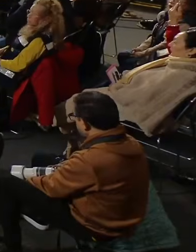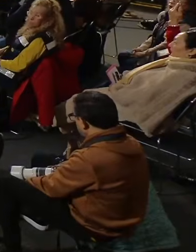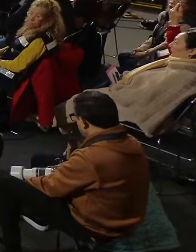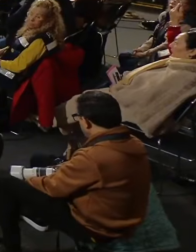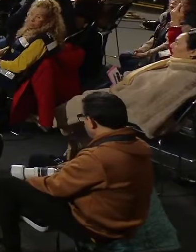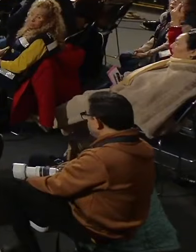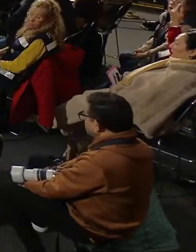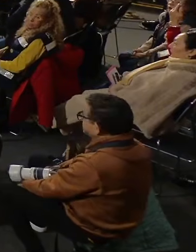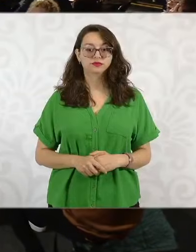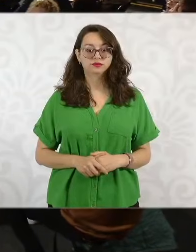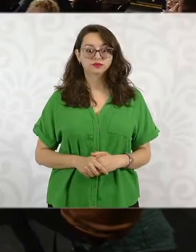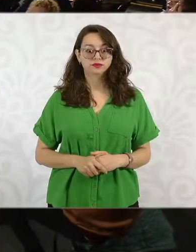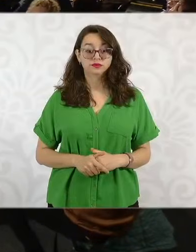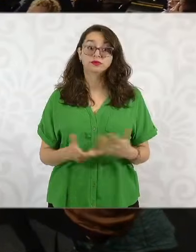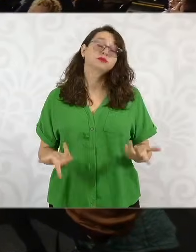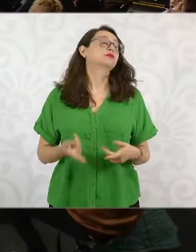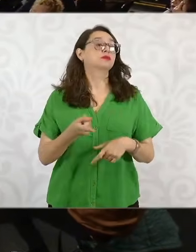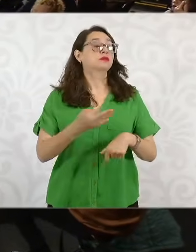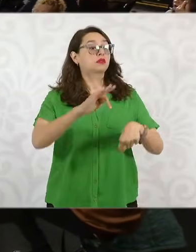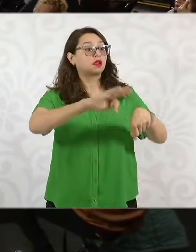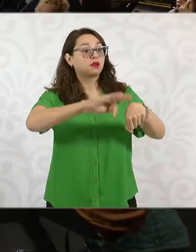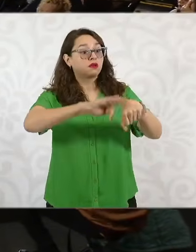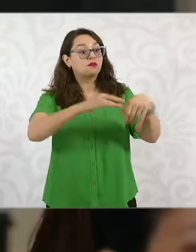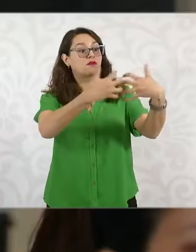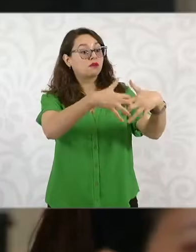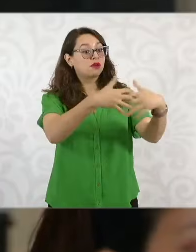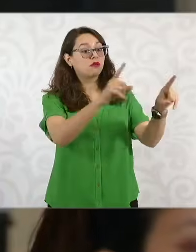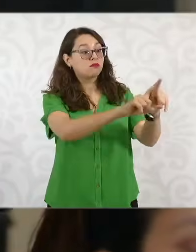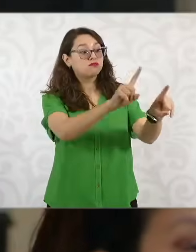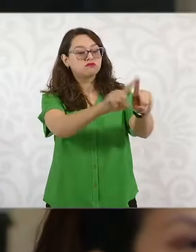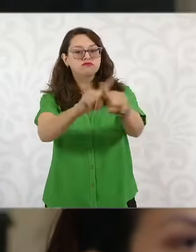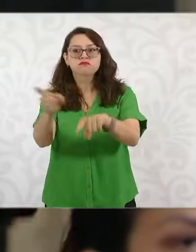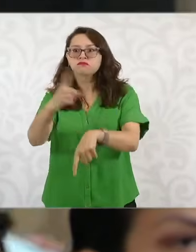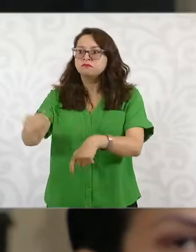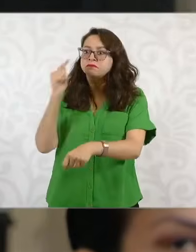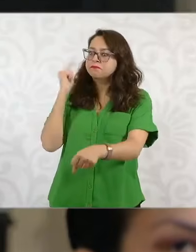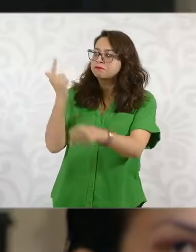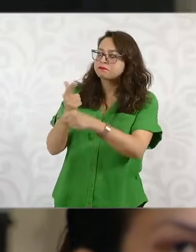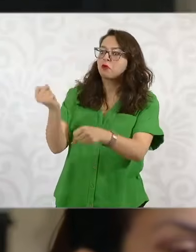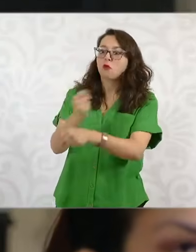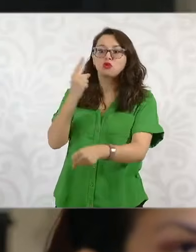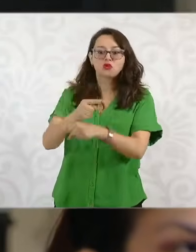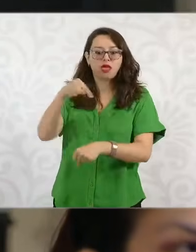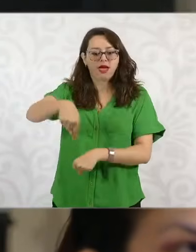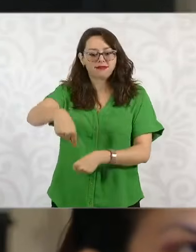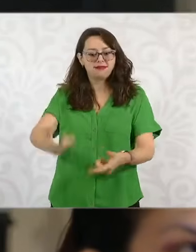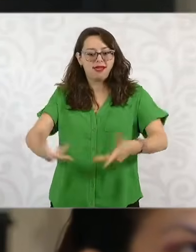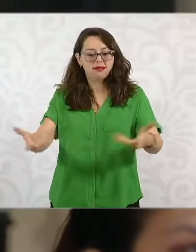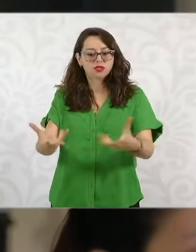la industria farmacéutica y usted al agradezco que se haga esta apertura a que trabajen en conjunto.